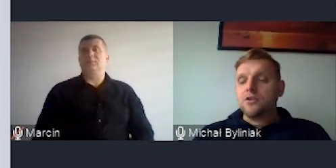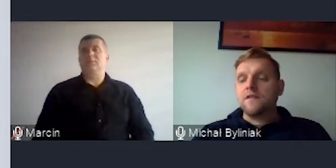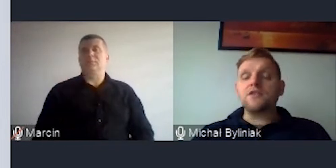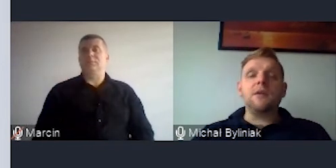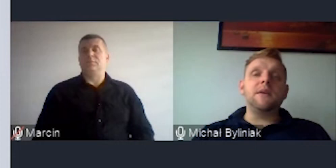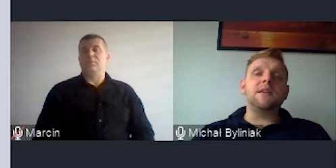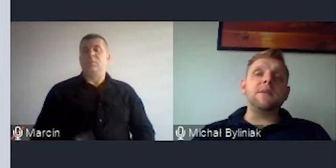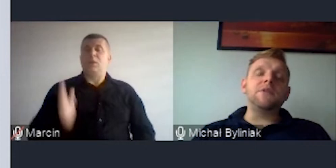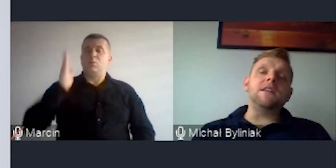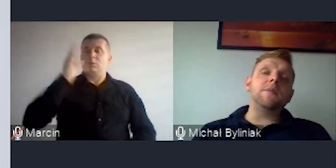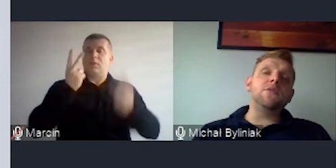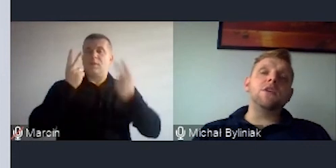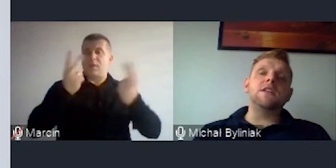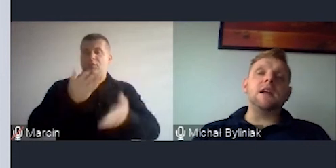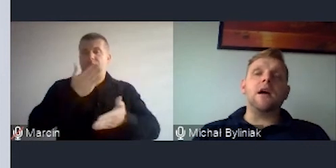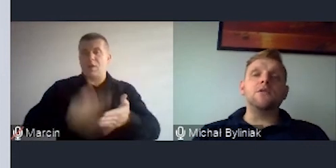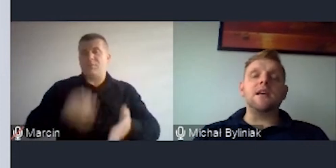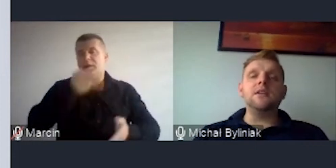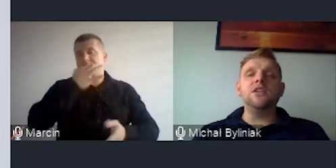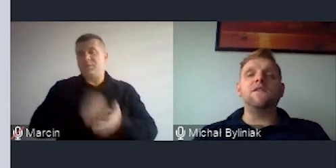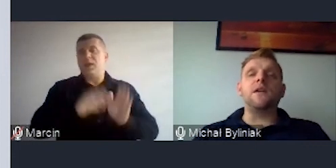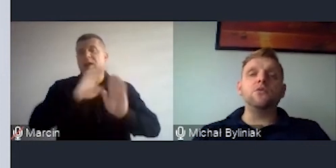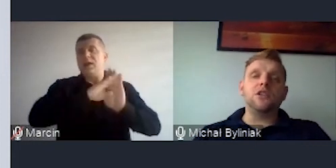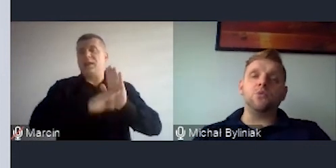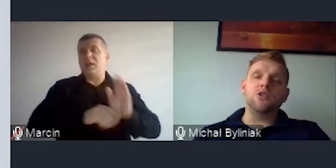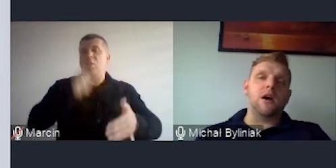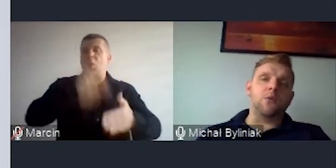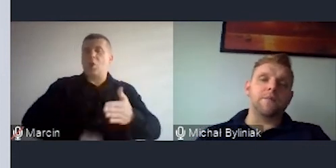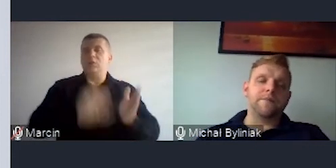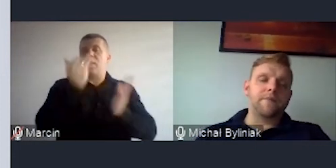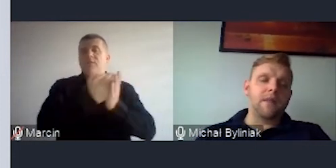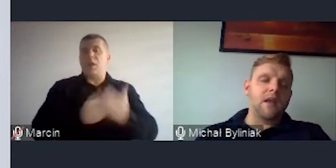Później ważnym elementem zapytania będą kryteria oceny i warunki udziału.